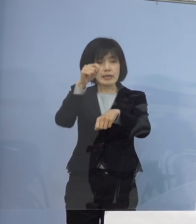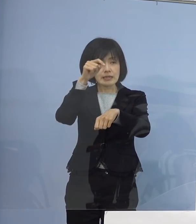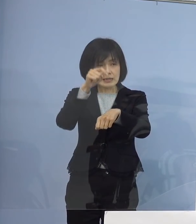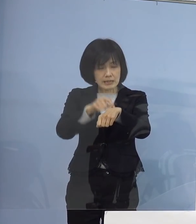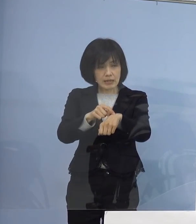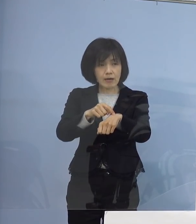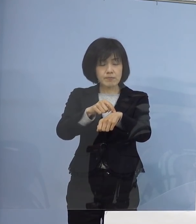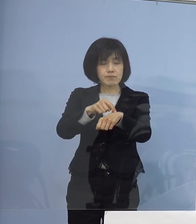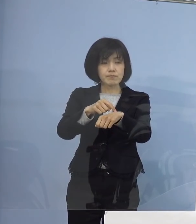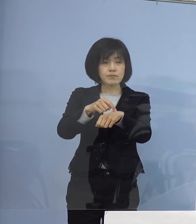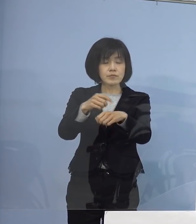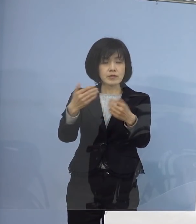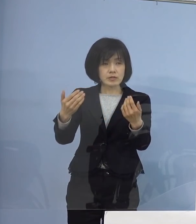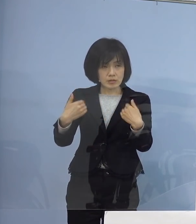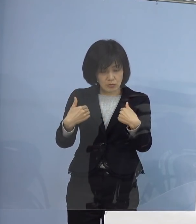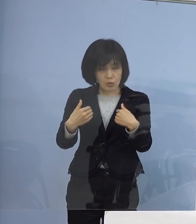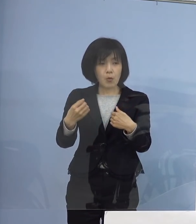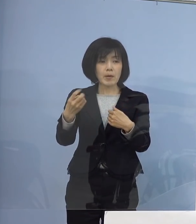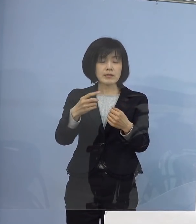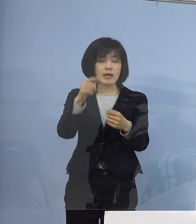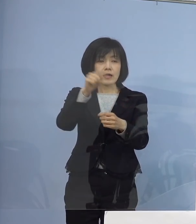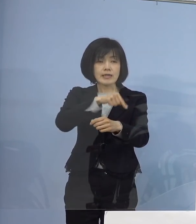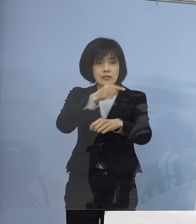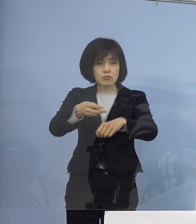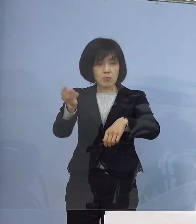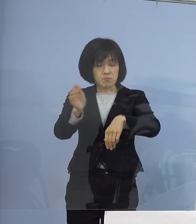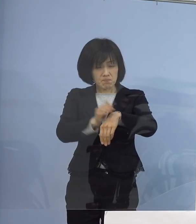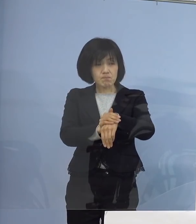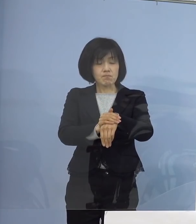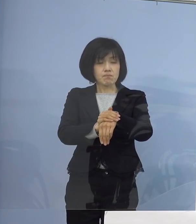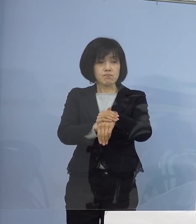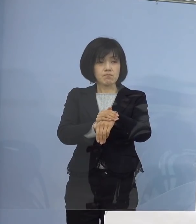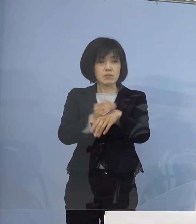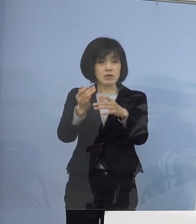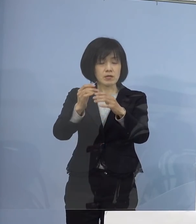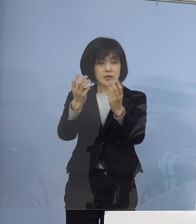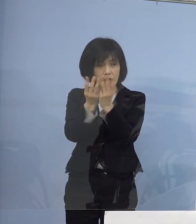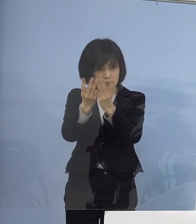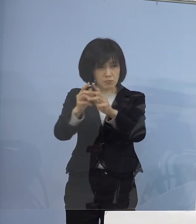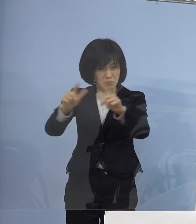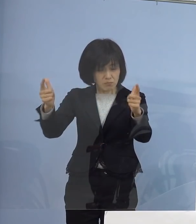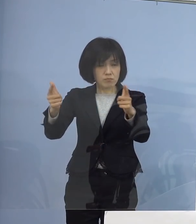十分に関係機関の皆さん方に ご協力とご理解がないと